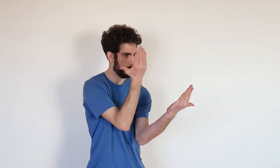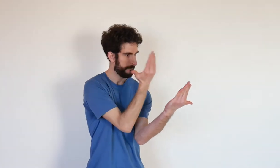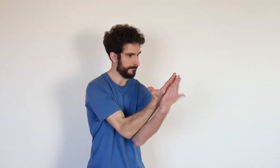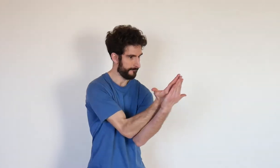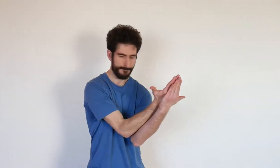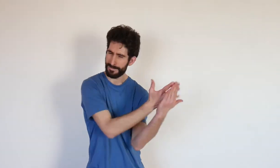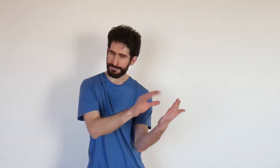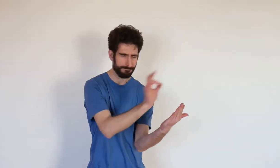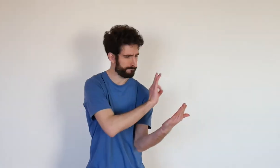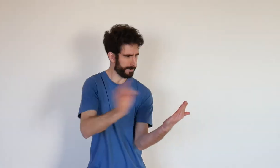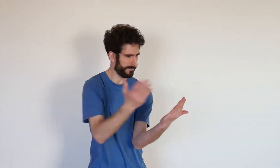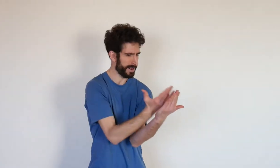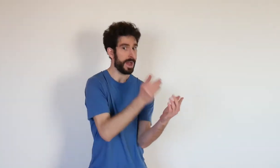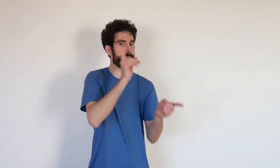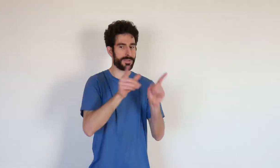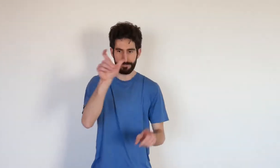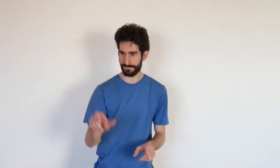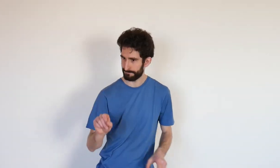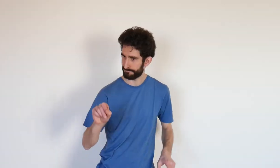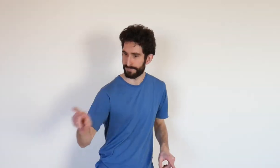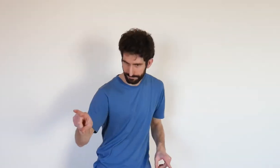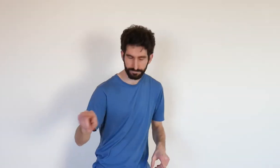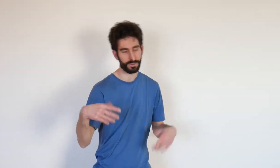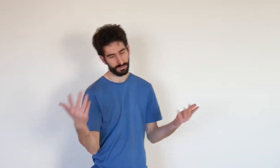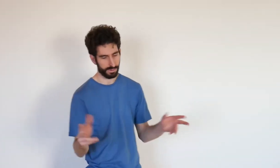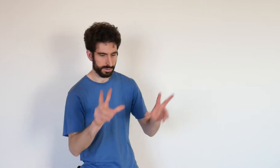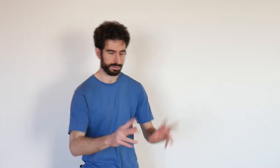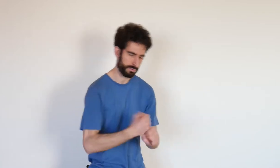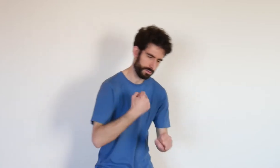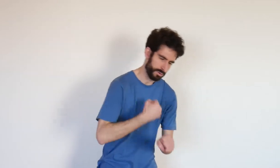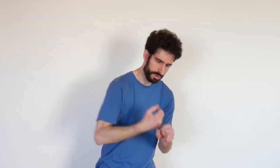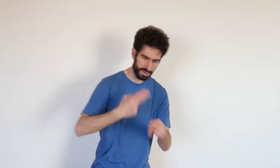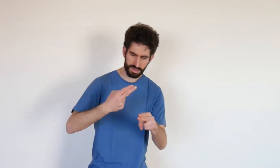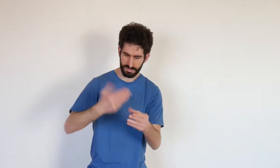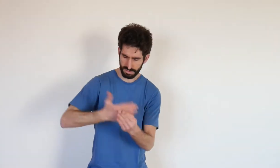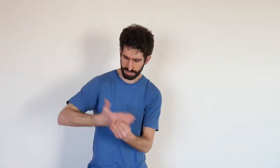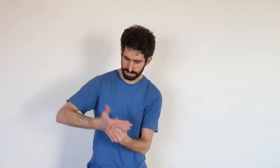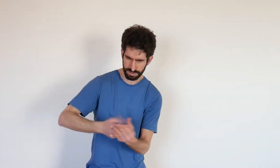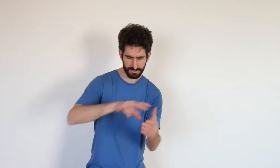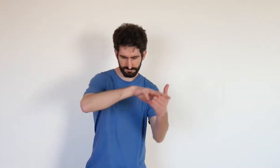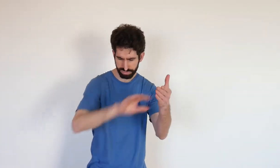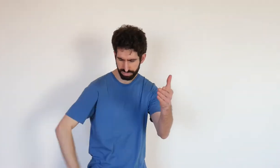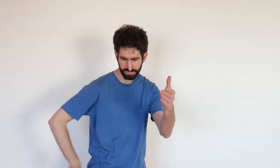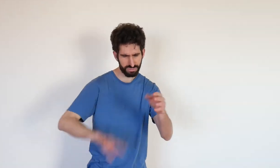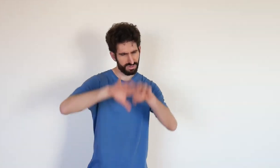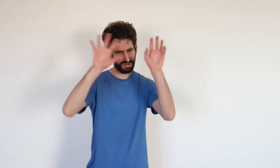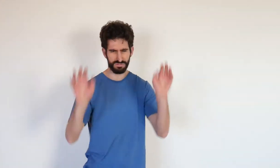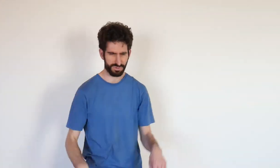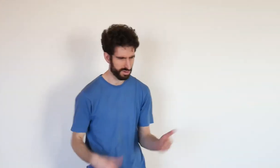Quand la superposition est parfaite, c'est peut-être cette personne. L'ordinateur travaille. Il y a beaucoup de noms archivés.